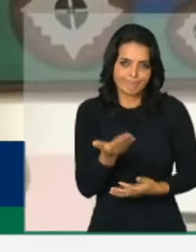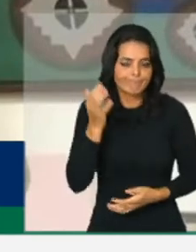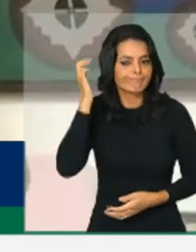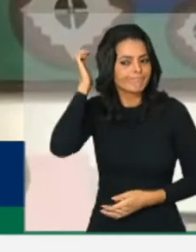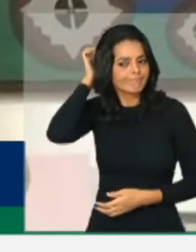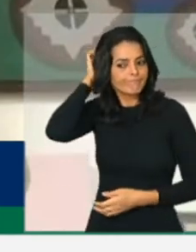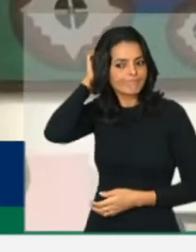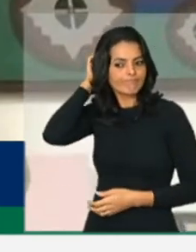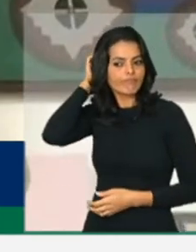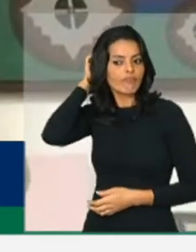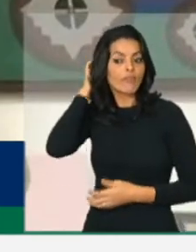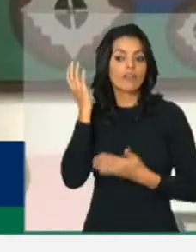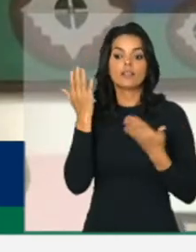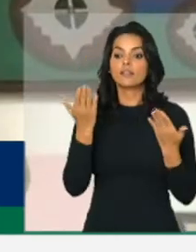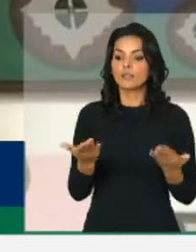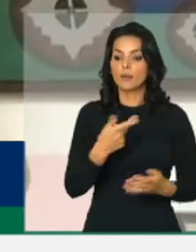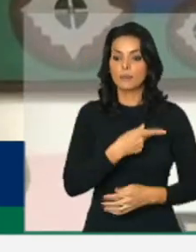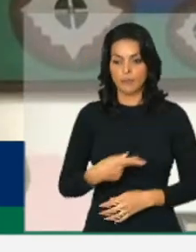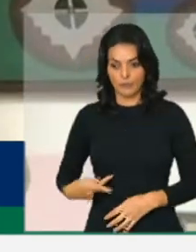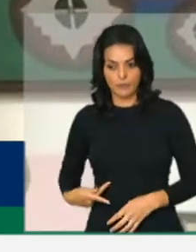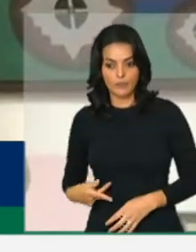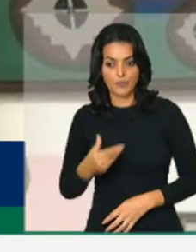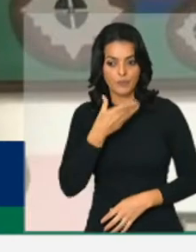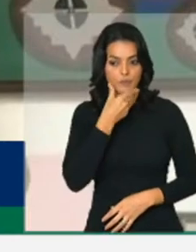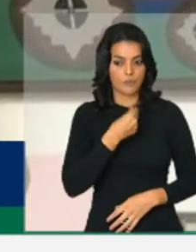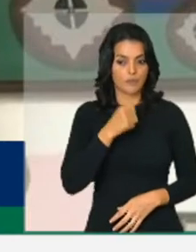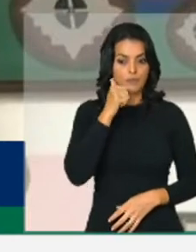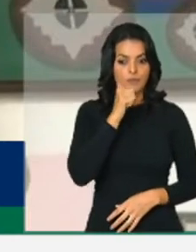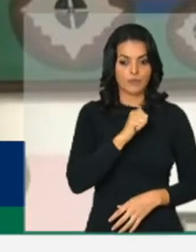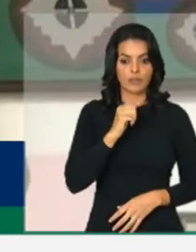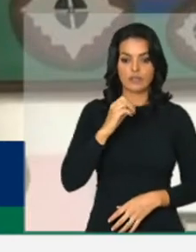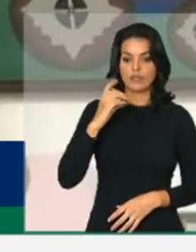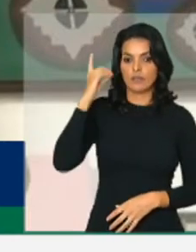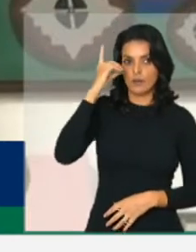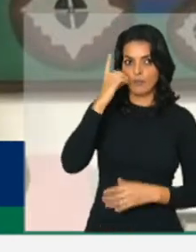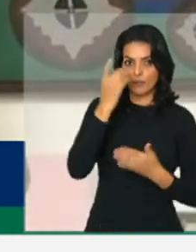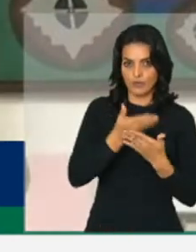MEIO A ESSA PANDEMIA, NÓS ESTAMOS VENDO QUE ELAS ESTÃO DEIXANDO DE SEREM INCLUÍDAS